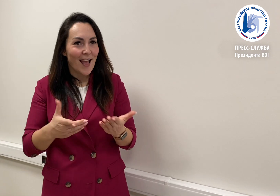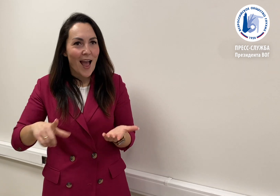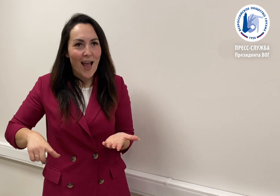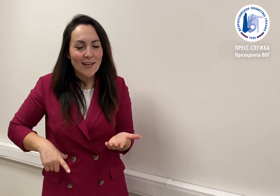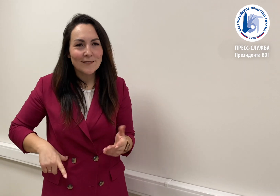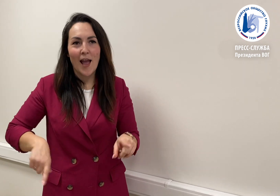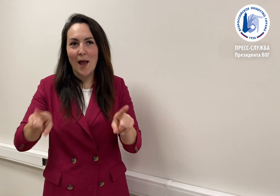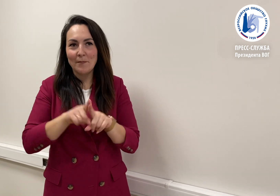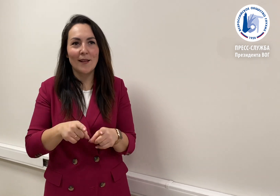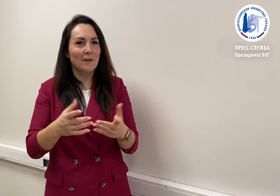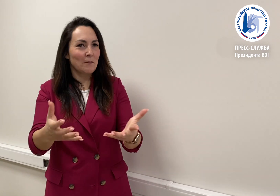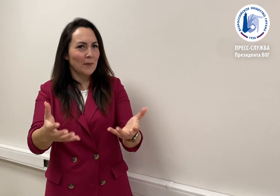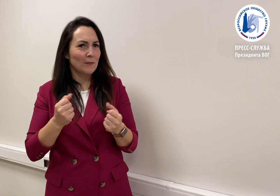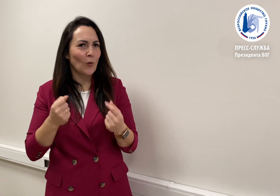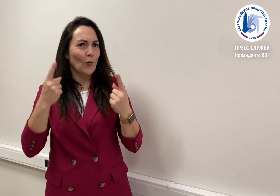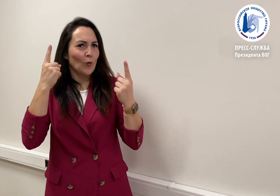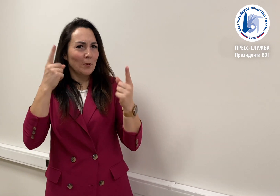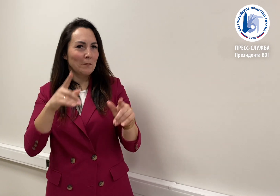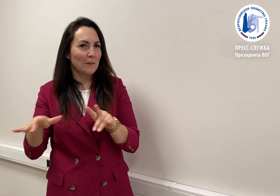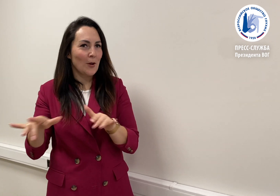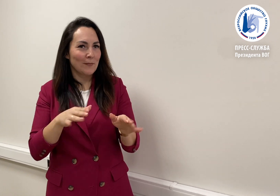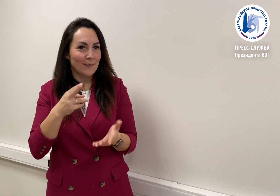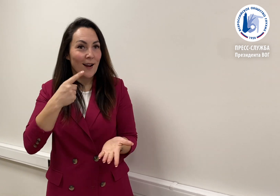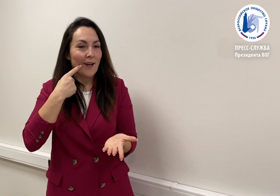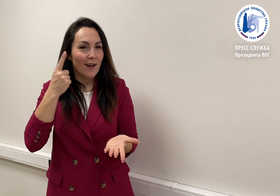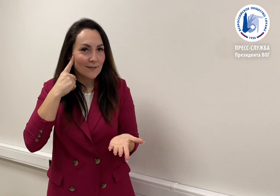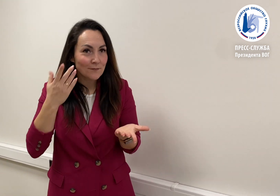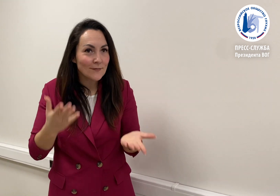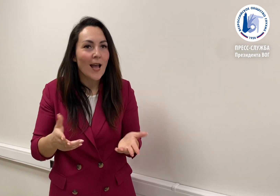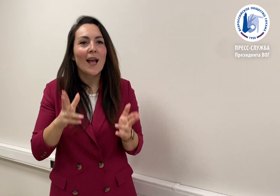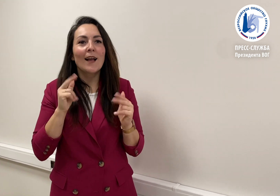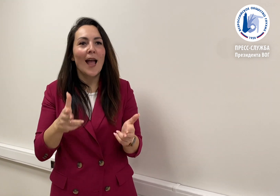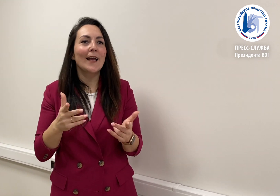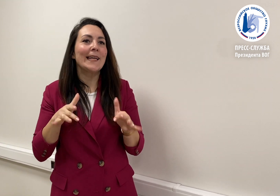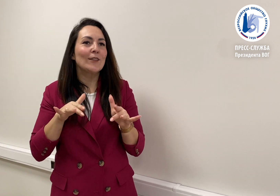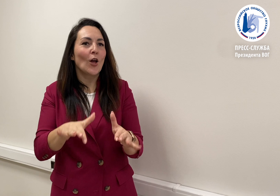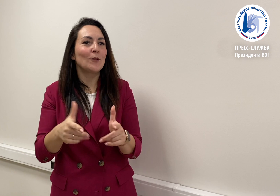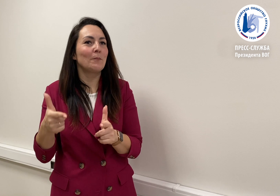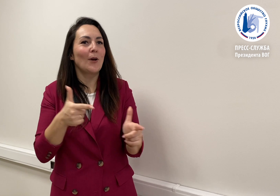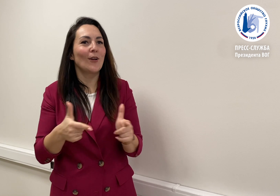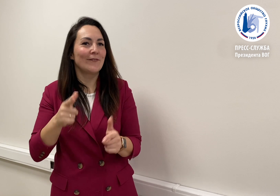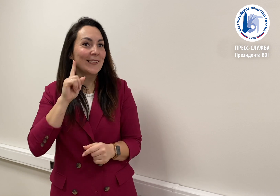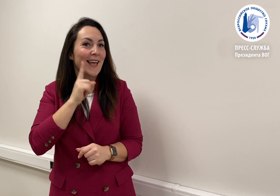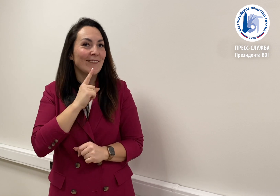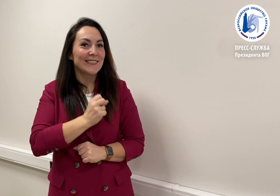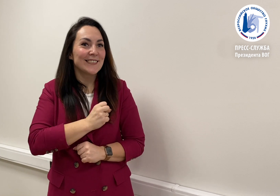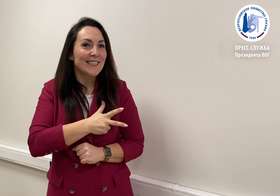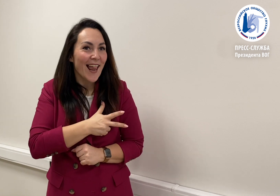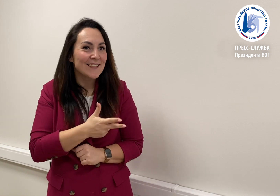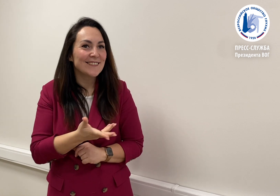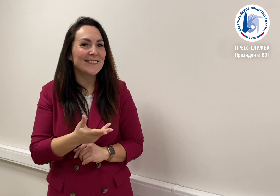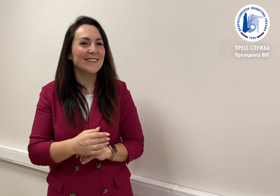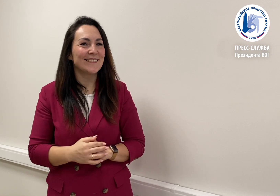Казань опять принимает крупное мероприятие глухих. Как идет подготовка DeafSkills?